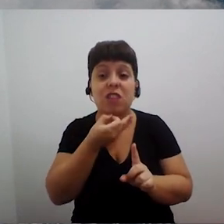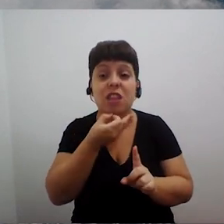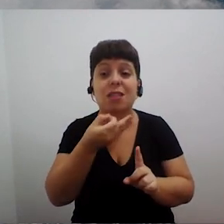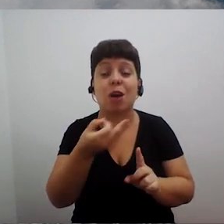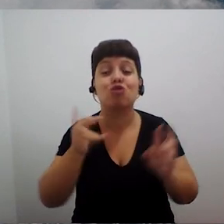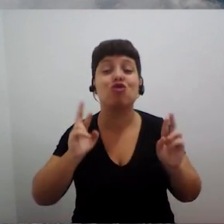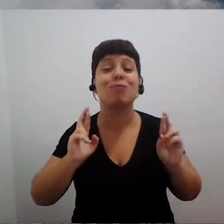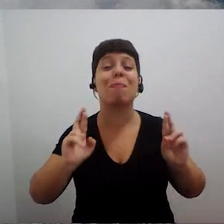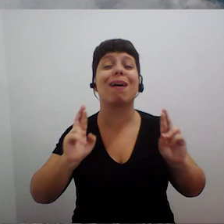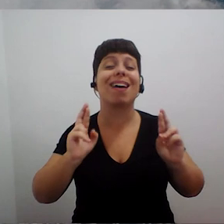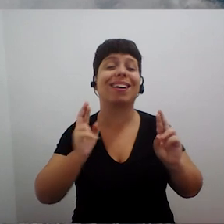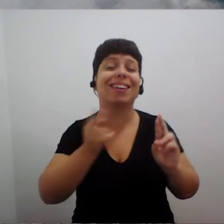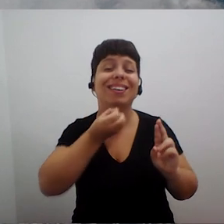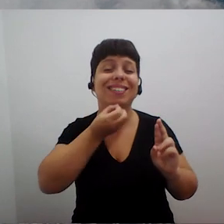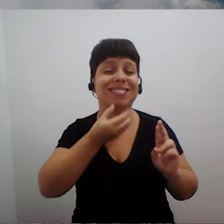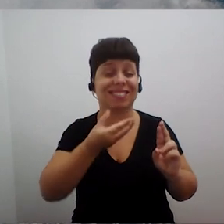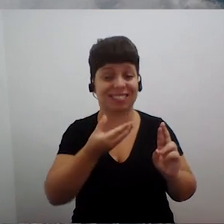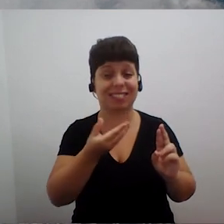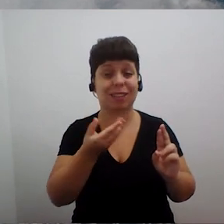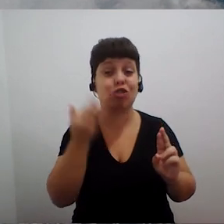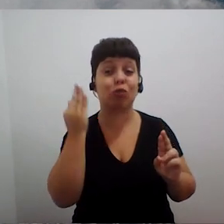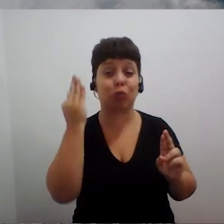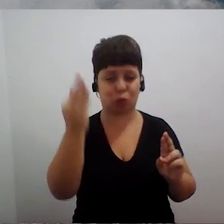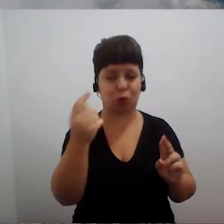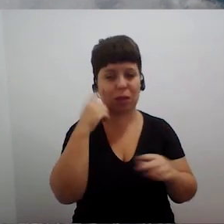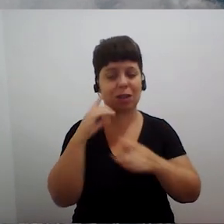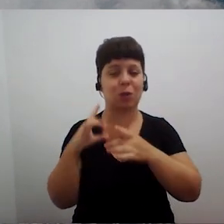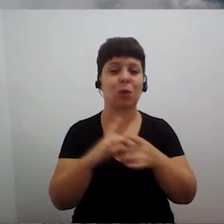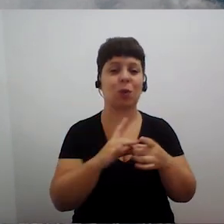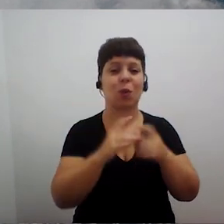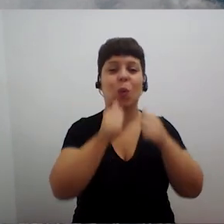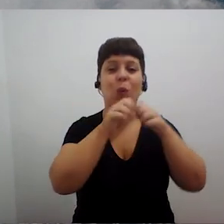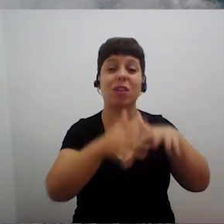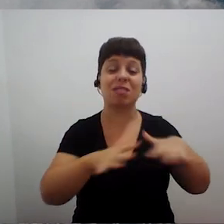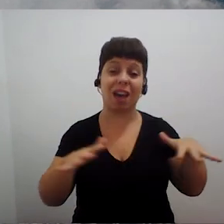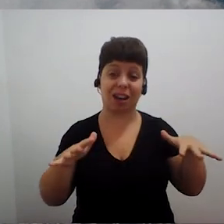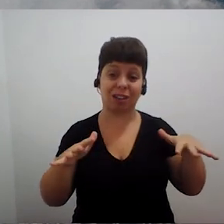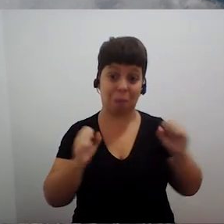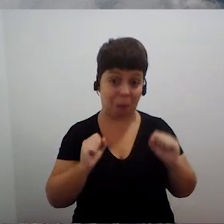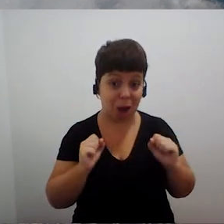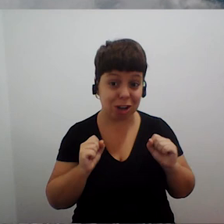uma visão de futuro considerando esse contexto? o oceano pode ser um caminho